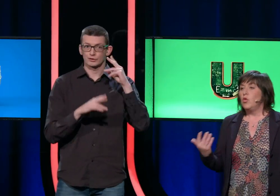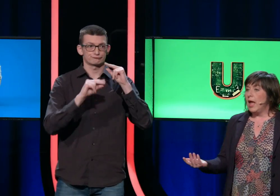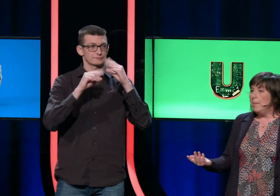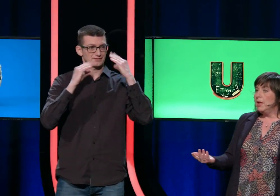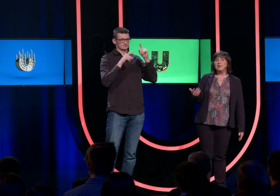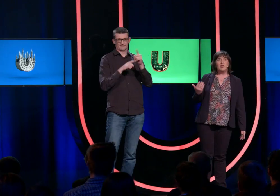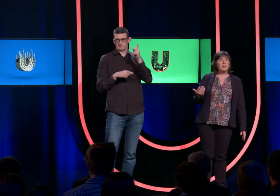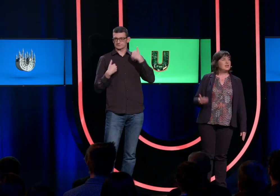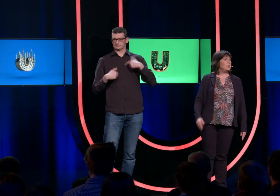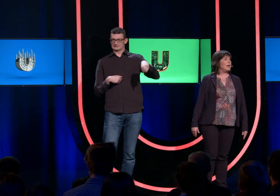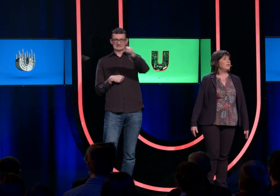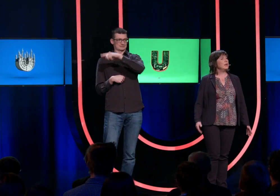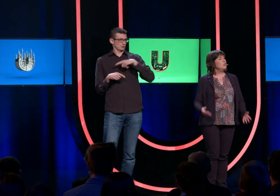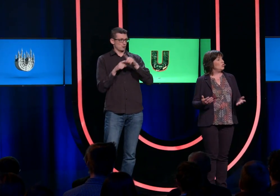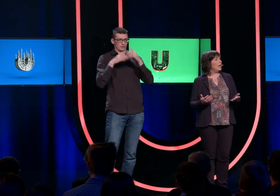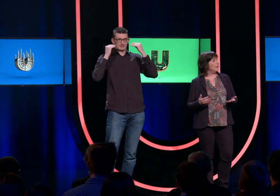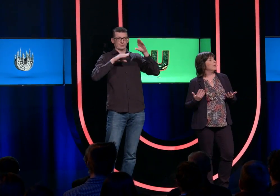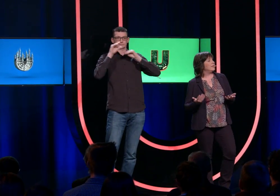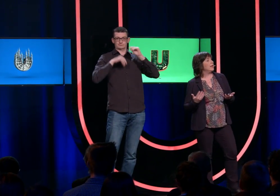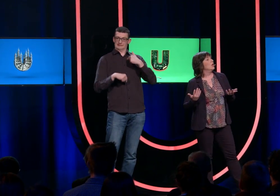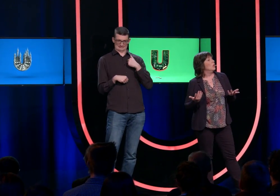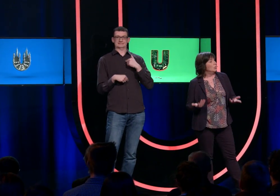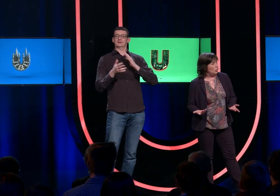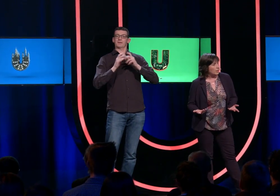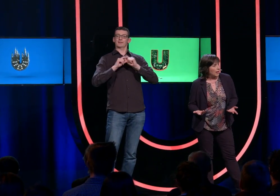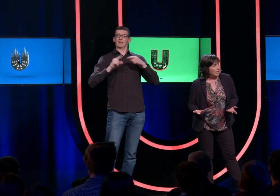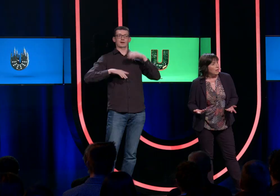Voor hem is Vlaamse Gebarentaal dus echt zijn moedertaal